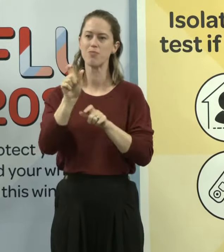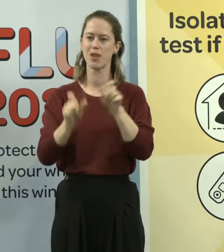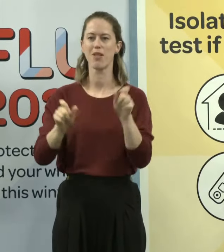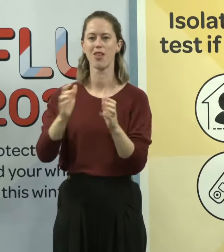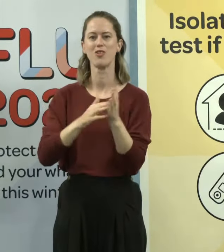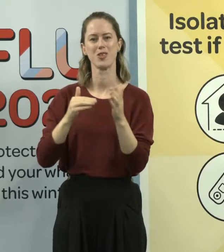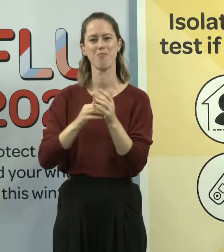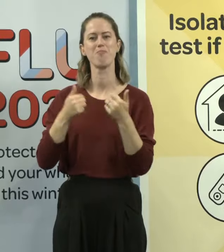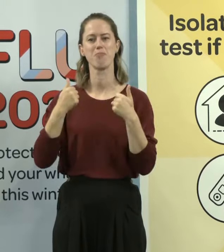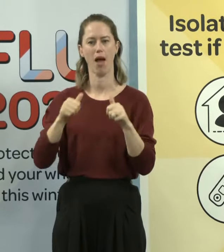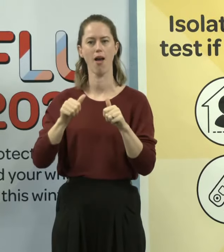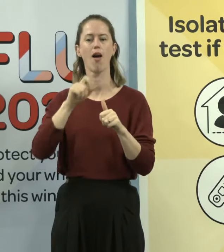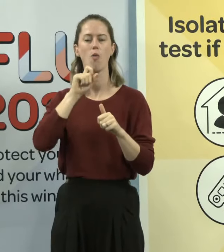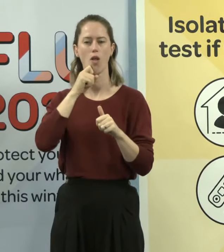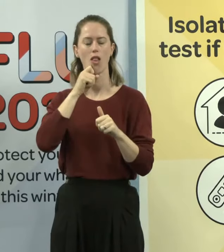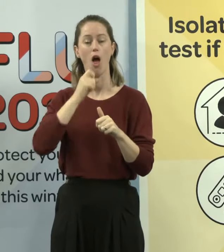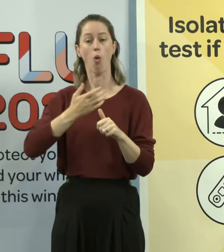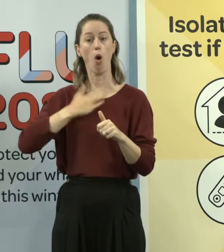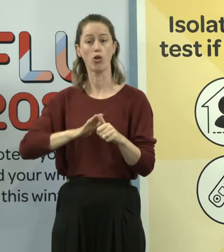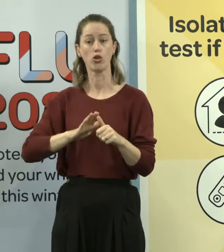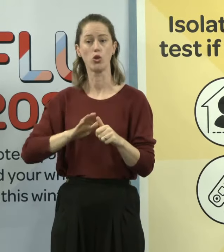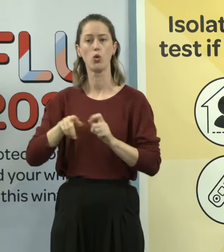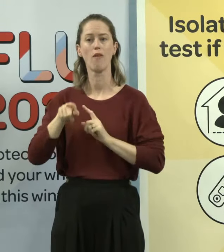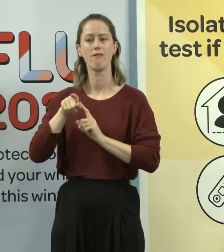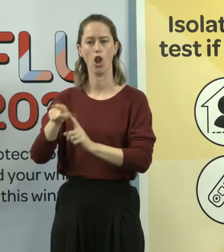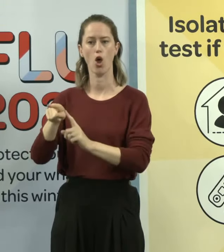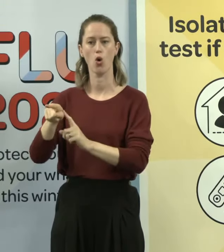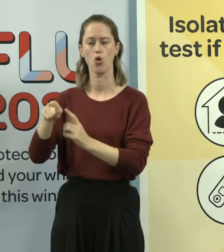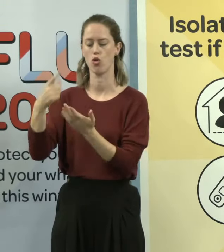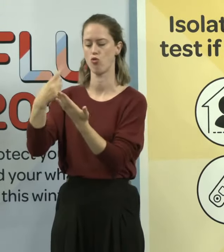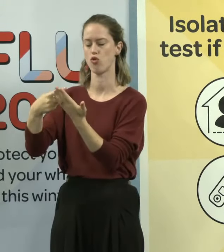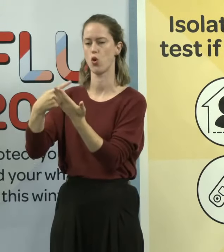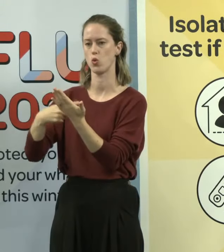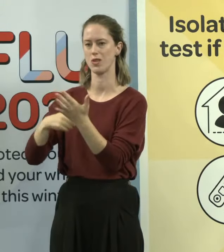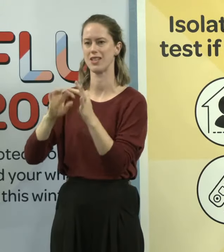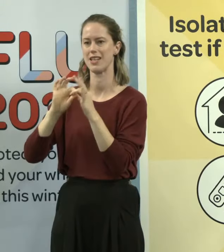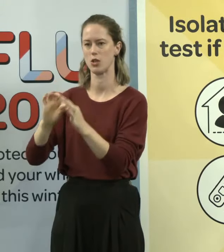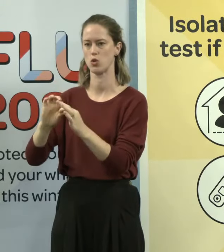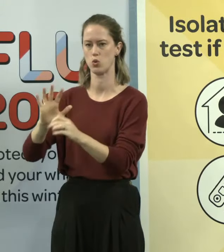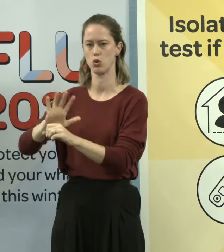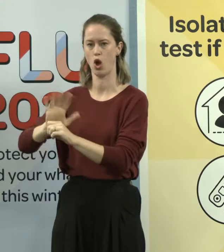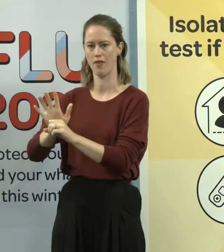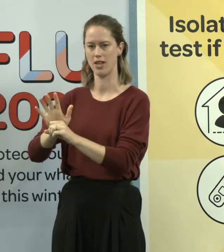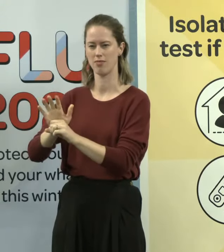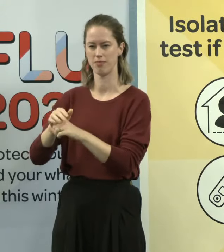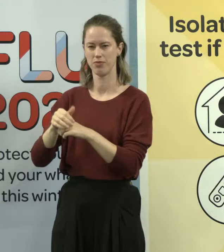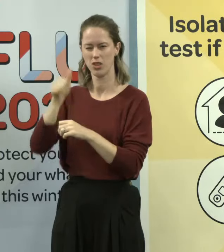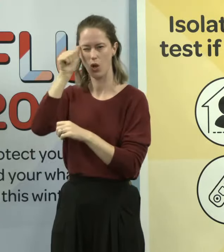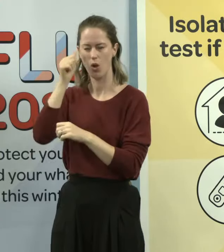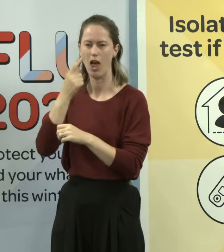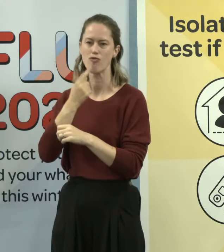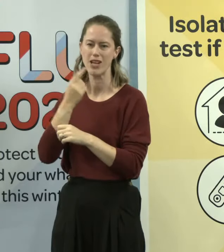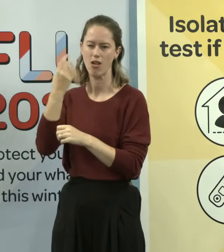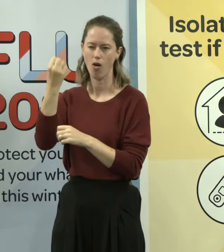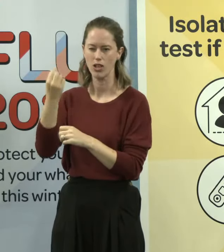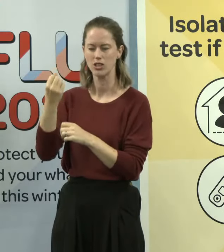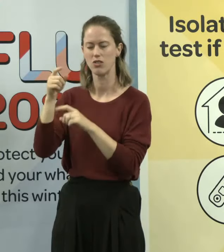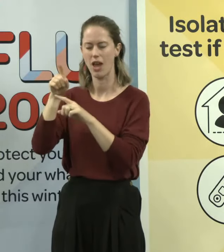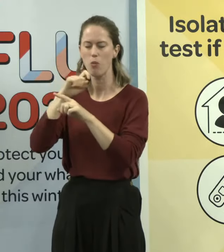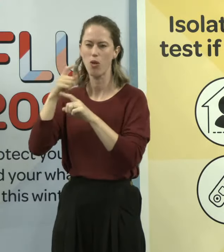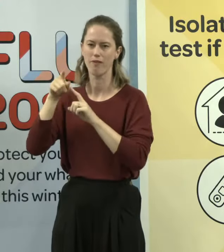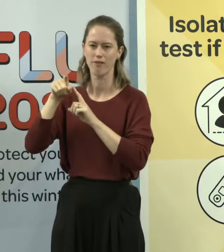Whakakotahi ki te Waeine COVID,